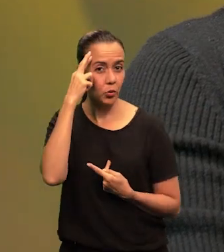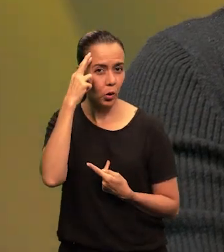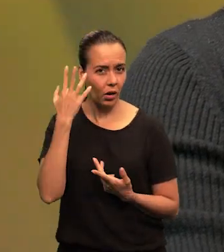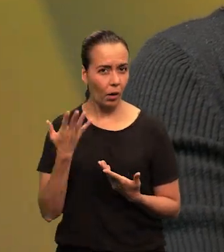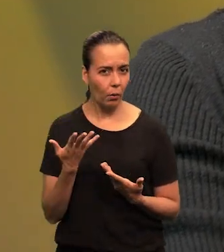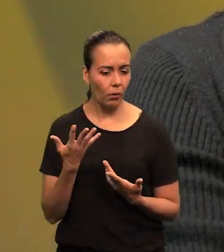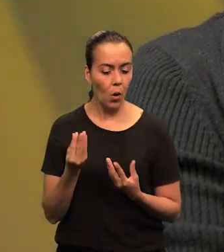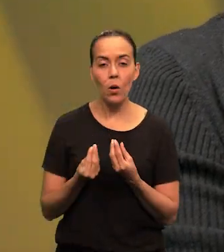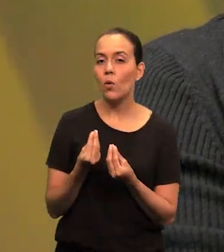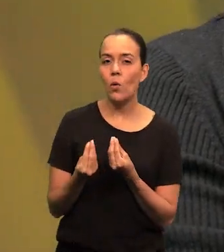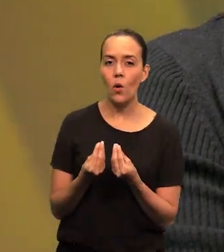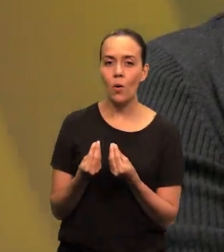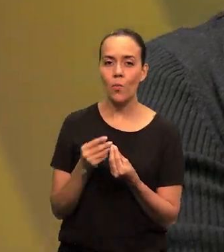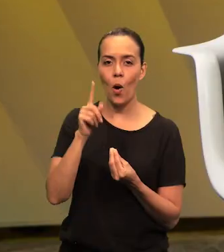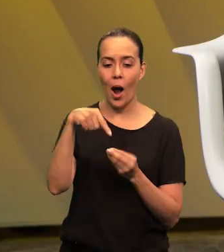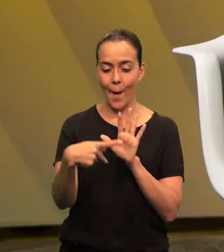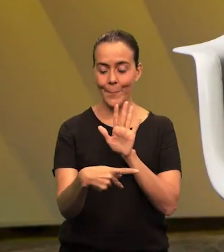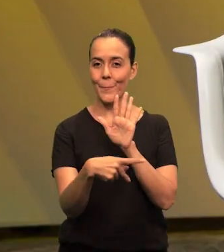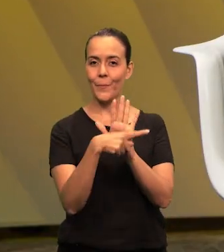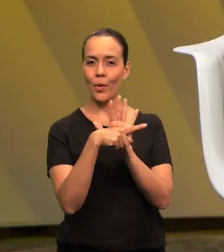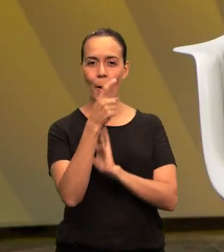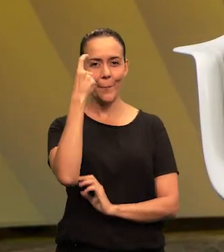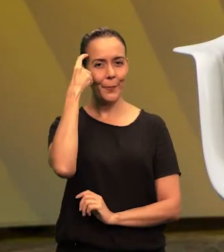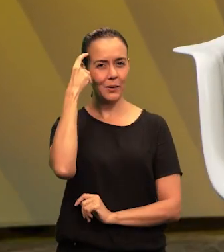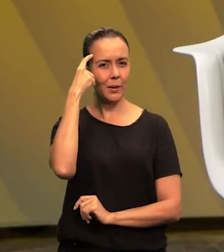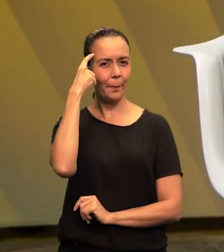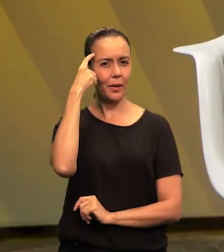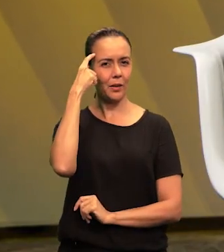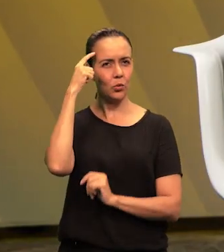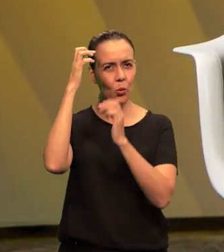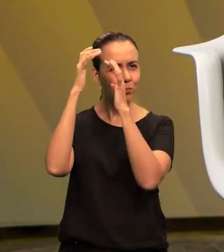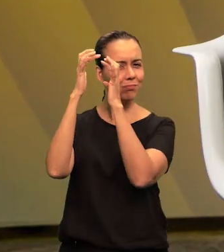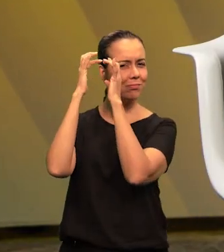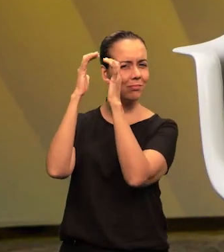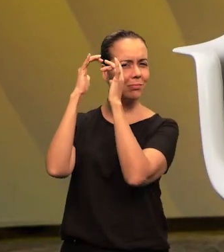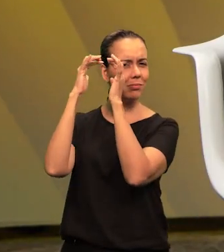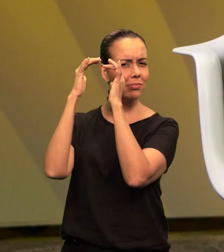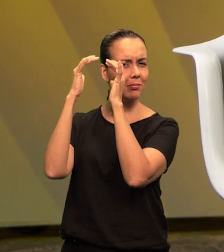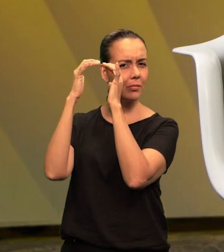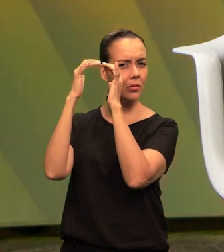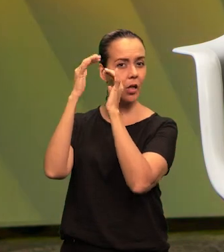é um formato dado ao nosso pensamento, imposto